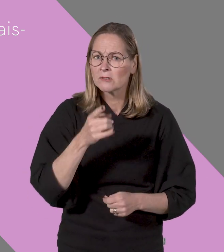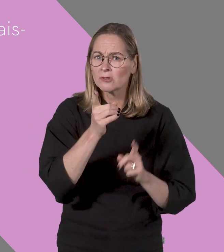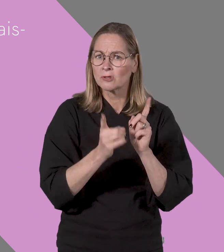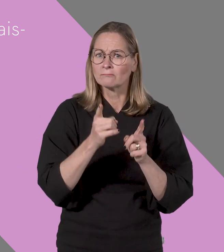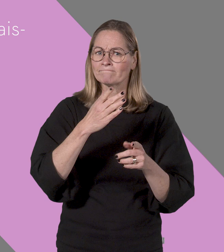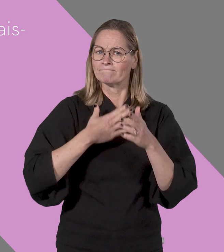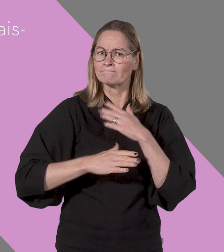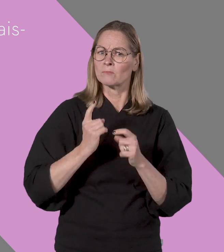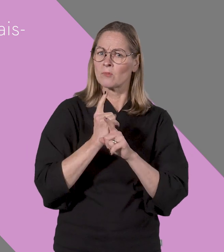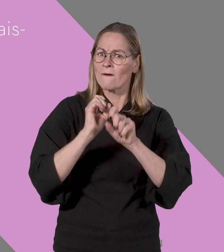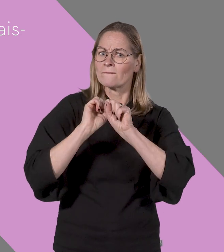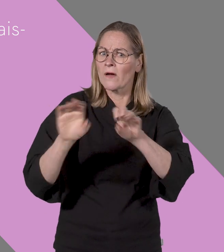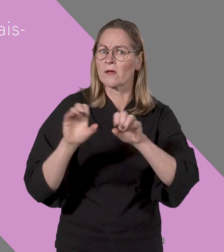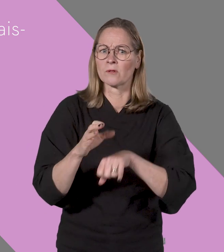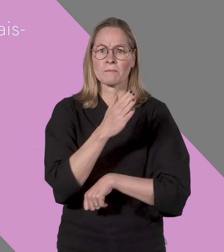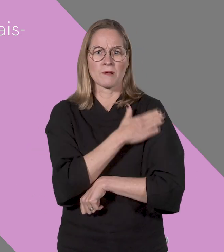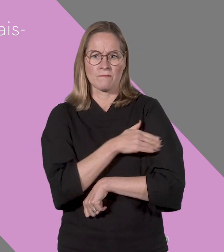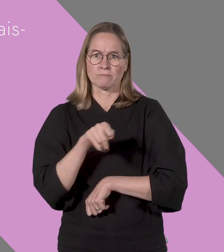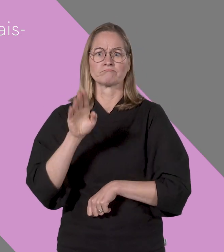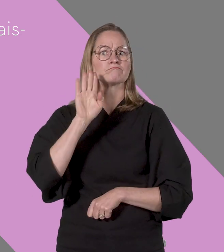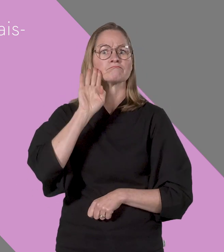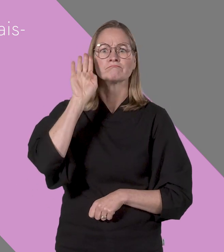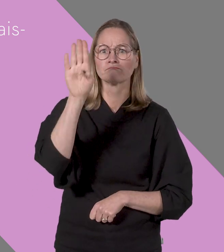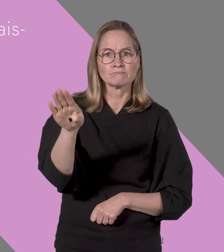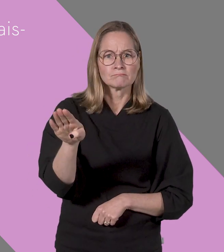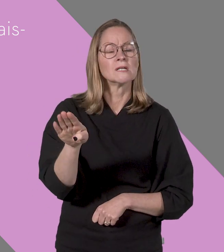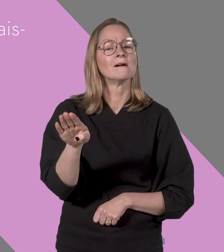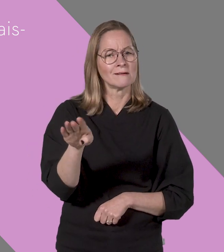Jos haluat olla mukana vaikuttamassa palvelun tulevaisuuteen, -